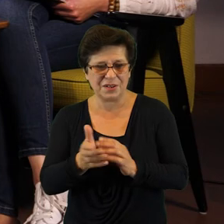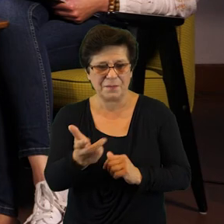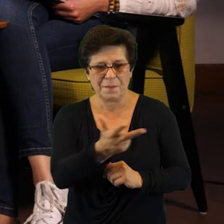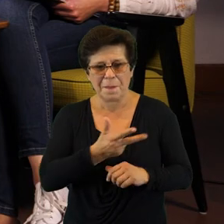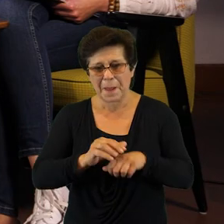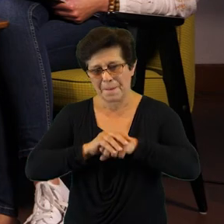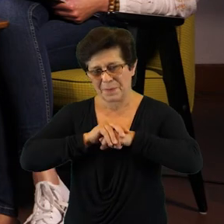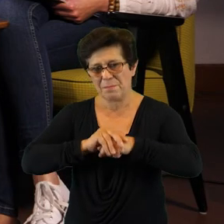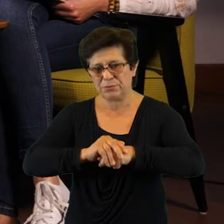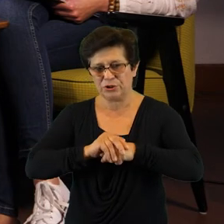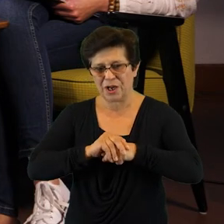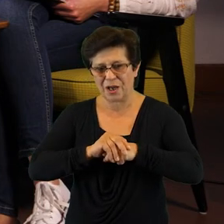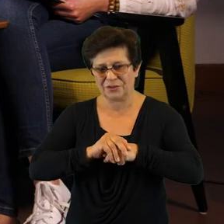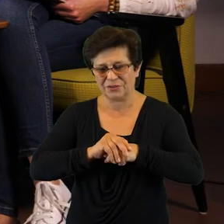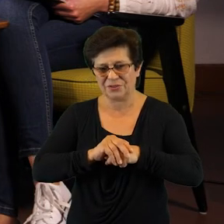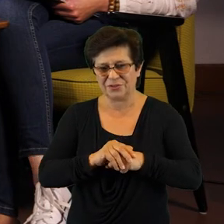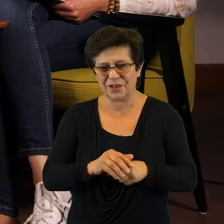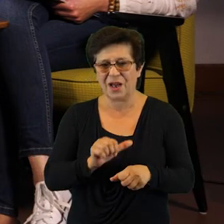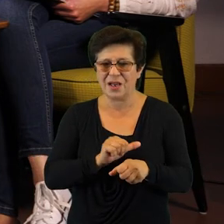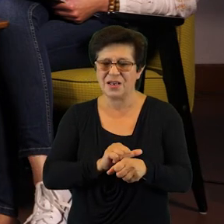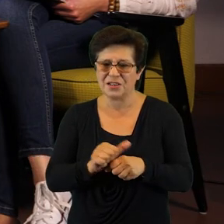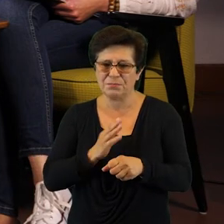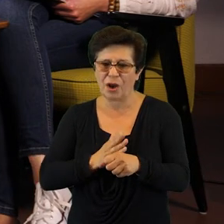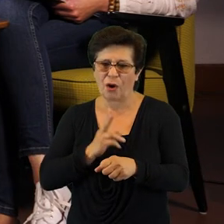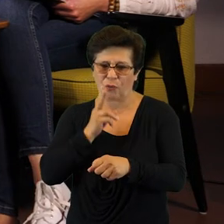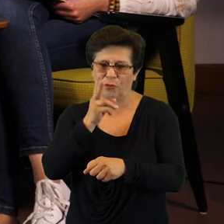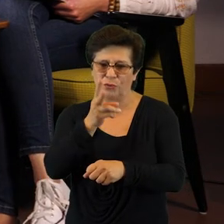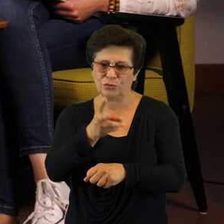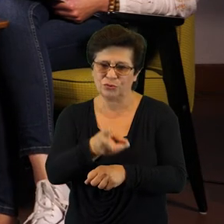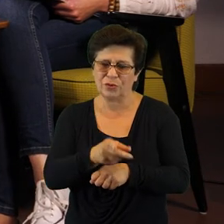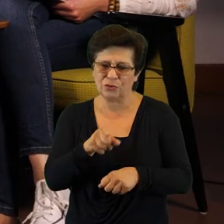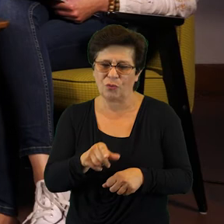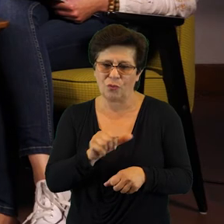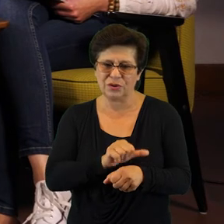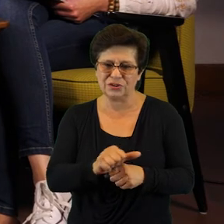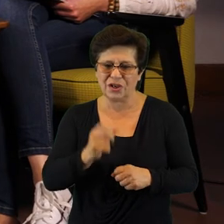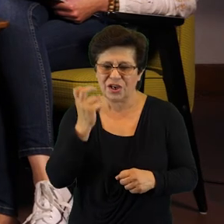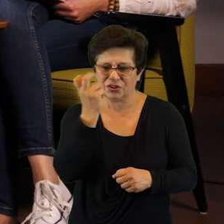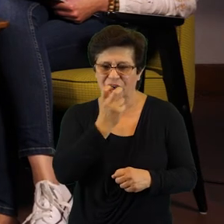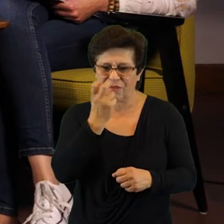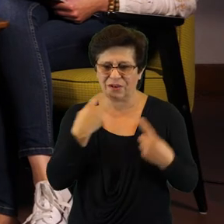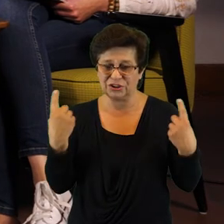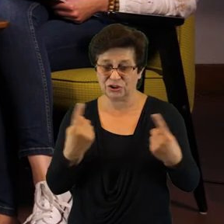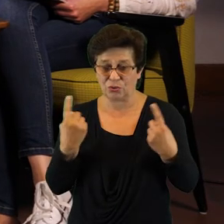można powiedzieć, zostaje przekroczona. Dosyć ciekawa sytuacja. Zresztą, jeśli państwo nie znają dzienników